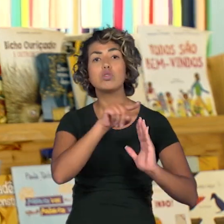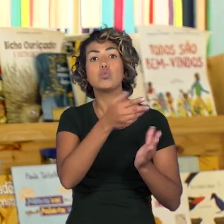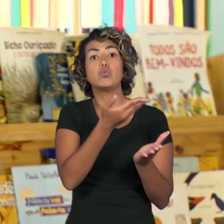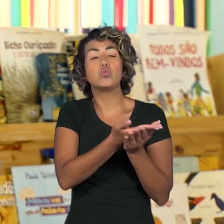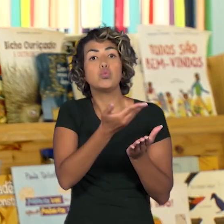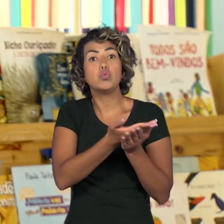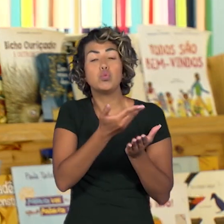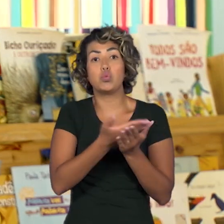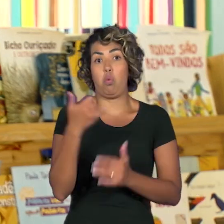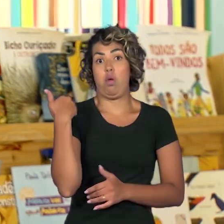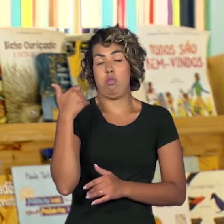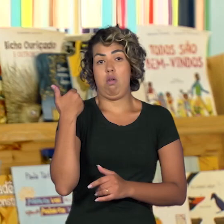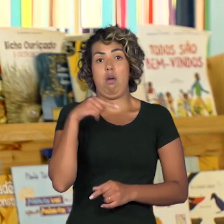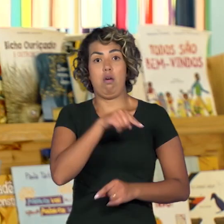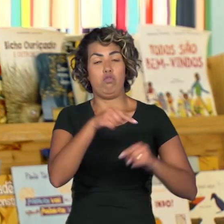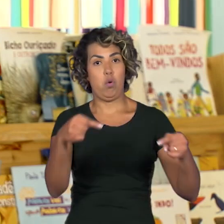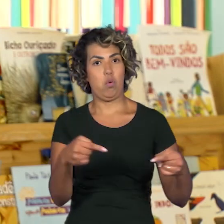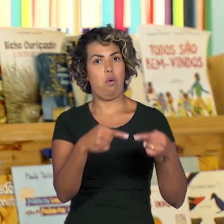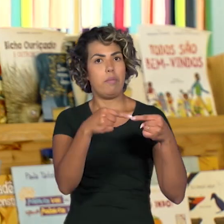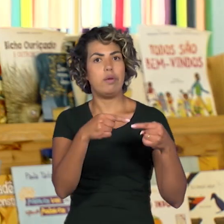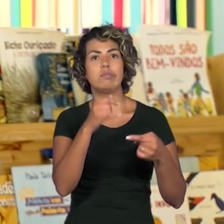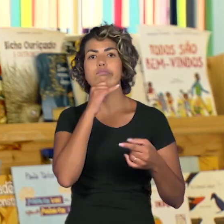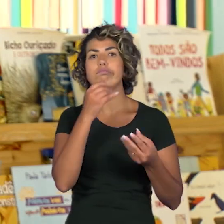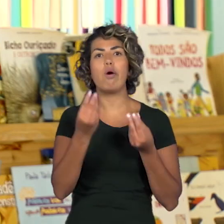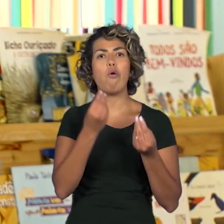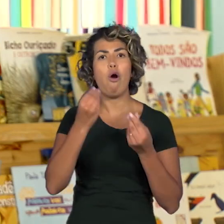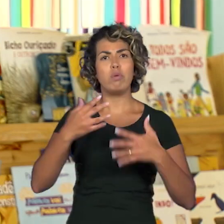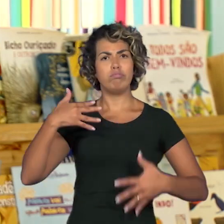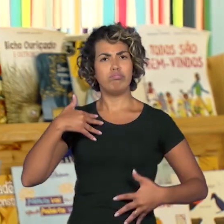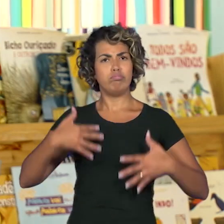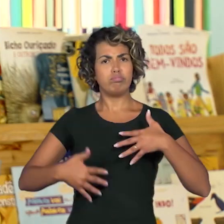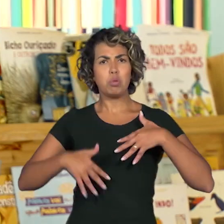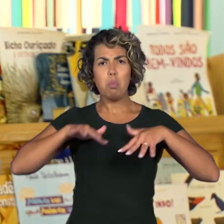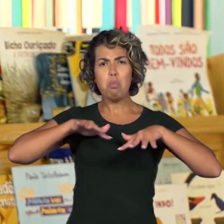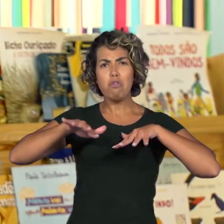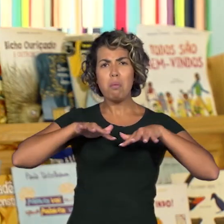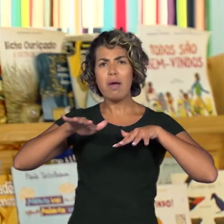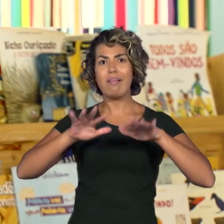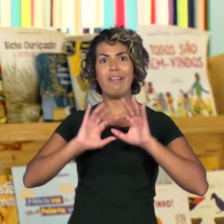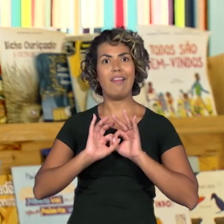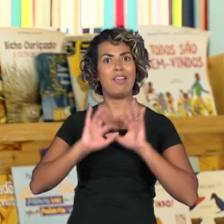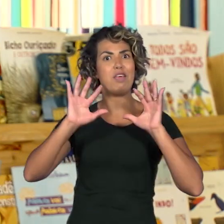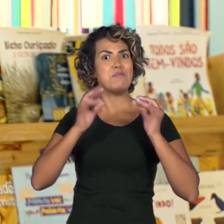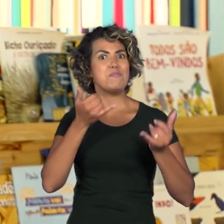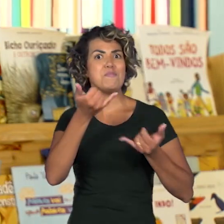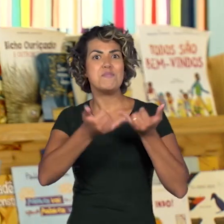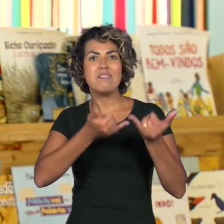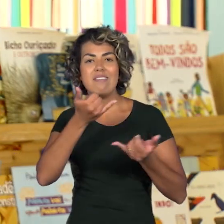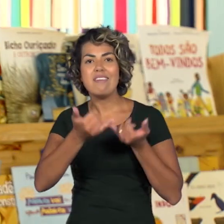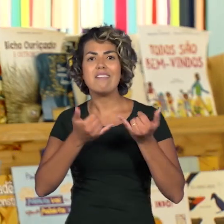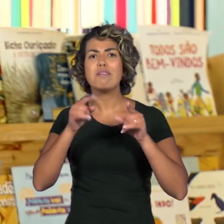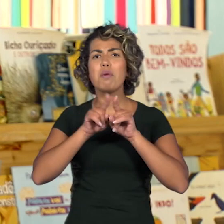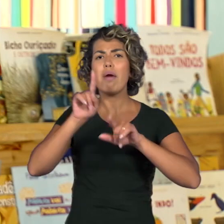ÀS NECESSIDADES DESSA FAIXA ETÁRIA, COMO A MOTRICIDADE LIVRE, O BRINCAR, A ORGANIZAÇÃO DOS ESPAÇOS